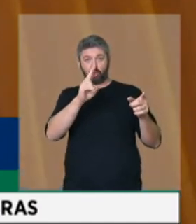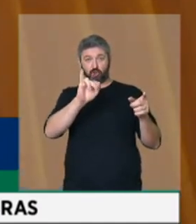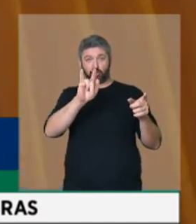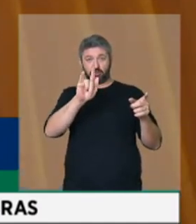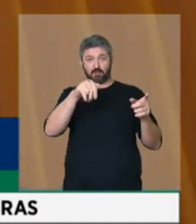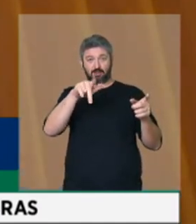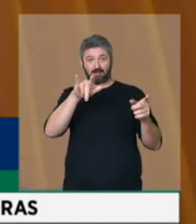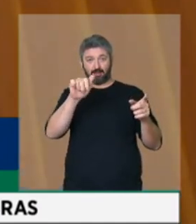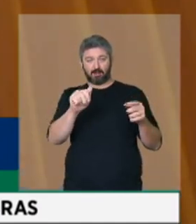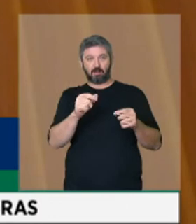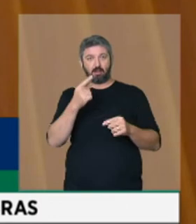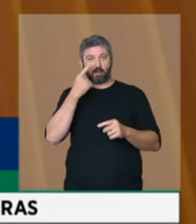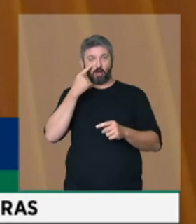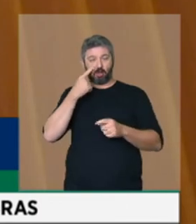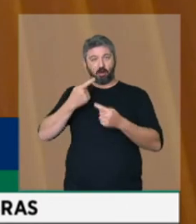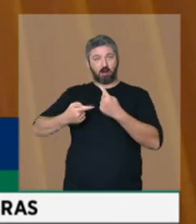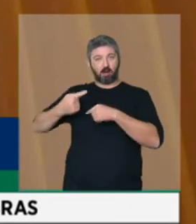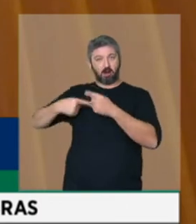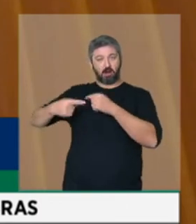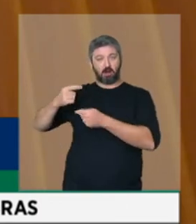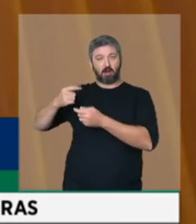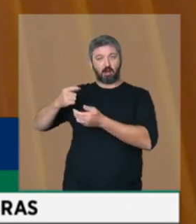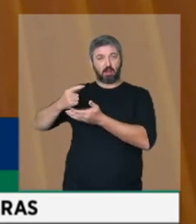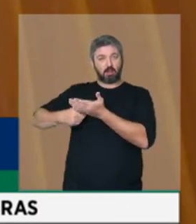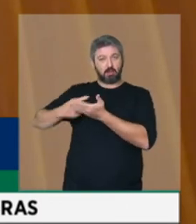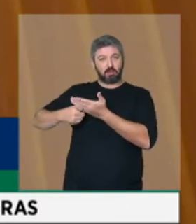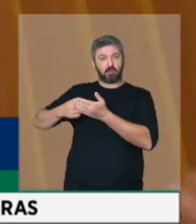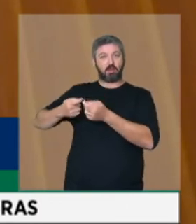PRESIDENTE... CUMPRIMENTAR OS COLEGAS... PARLAMENTARES... E COMEÇO... POR UM PEDAÇO DA